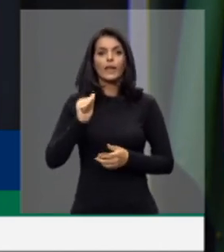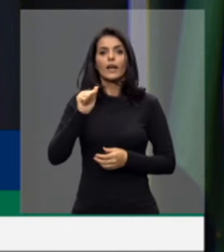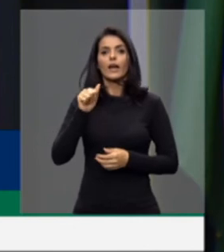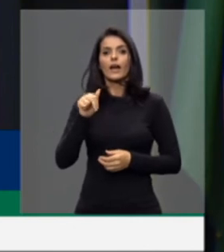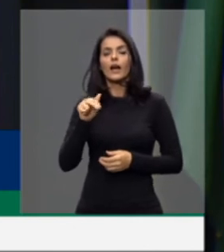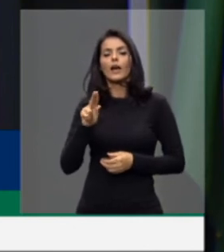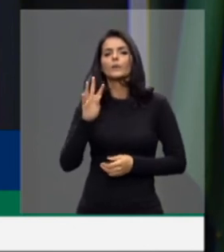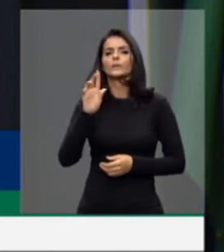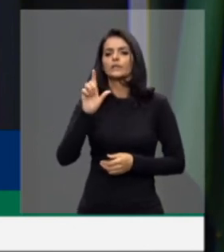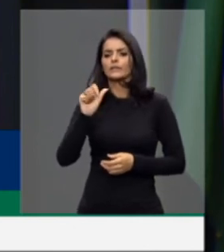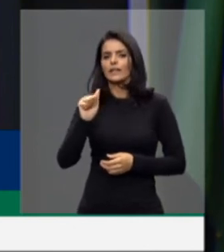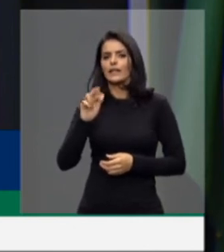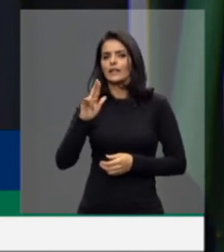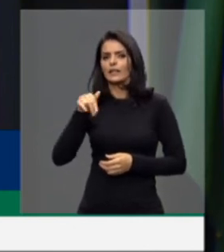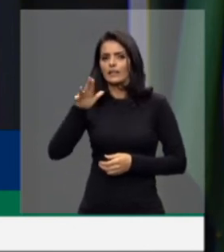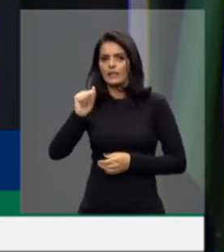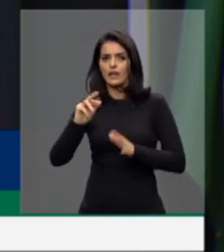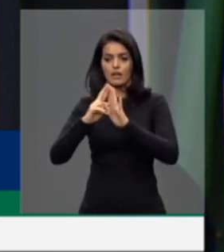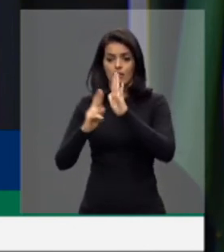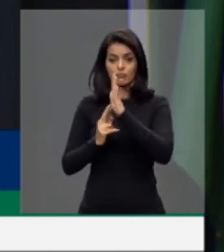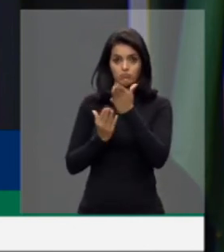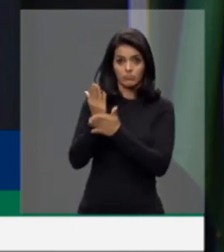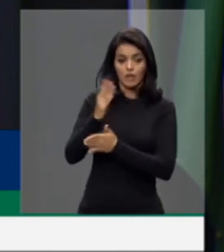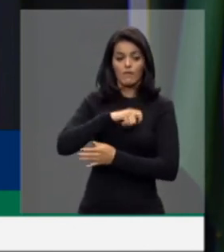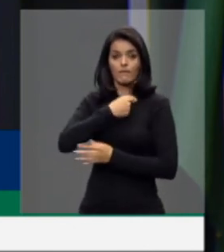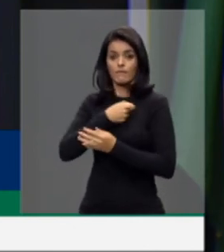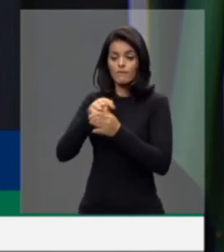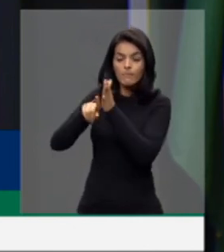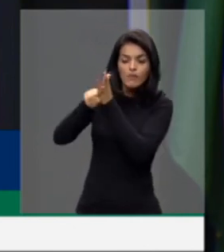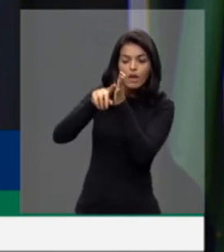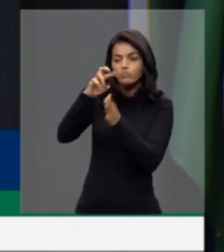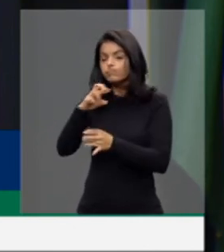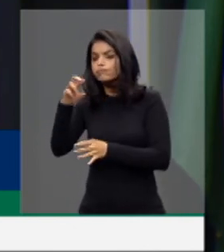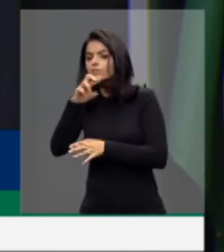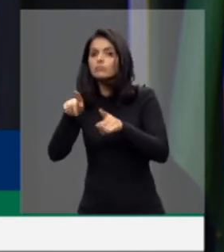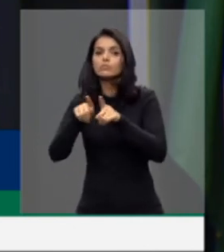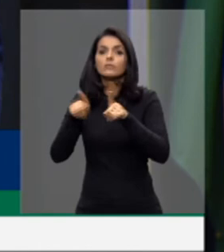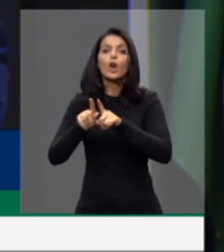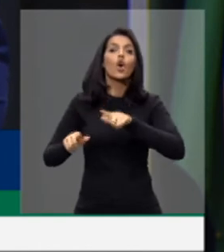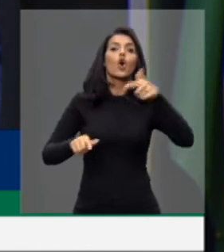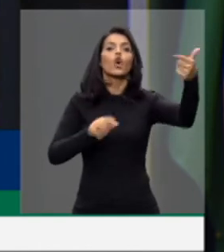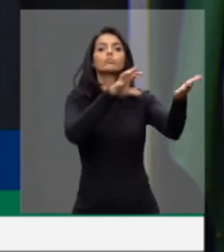DESSAS AÇÕES, LOGO, PARECE-NOS OPORTUNO QUE O ÓRGÃO PERMANEÇA AS ATIVIDADES PRÓPRIAS DE AUTARQUIA, COMO